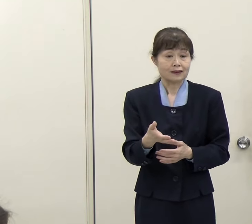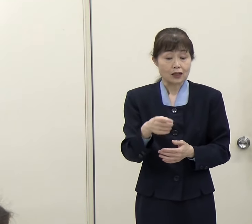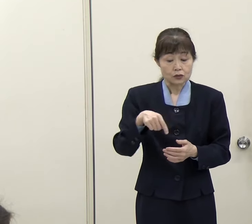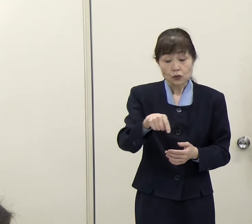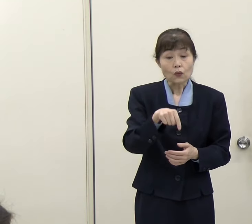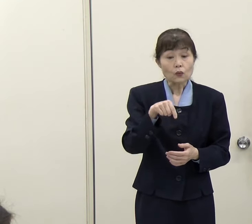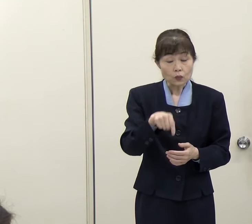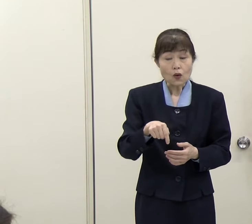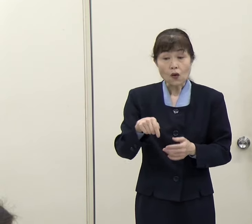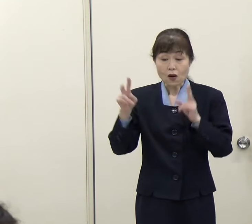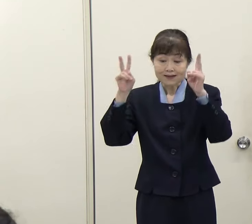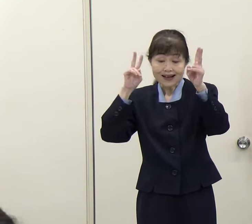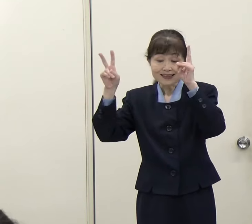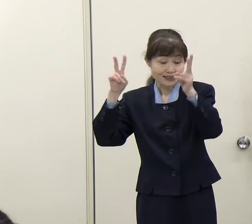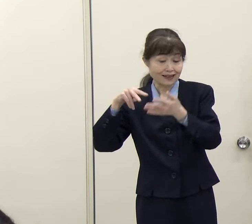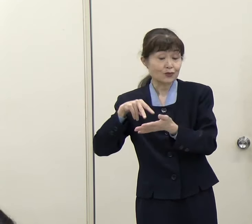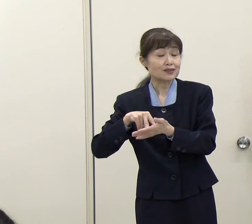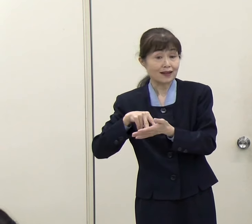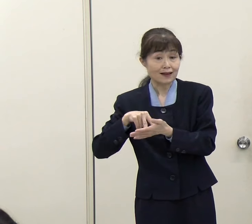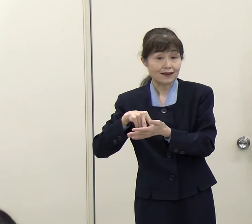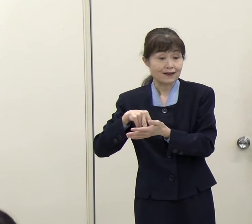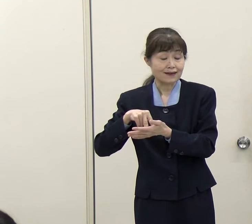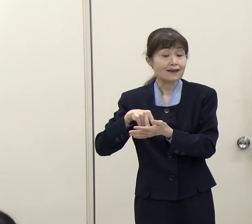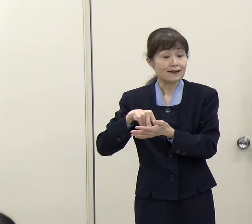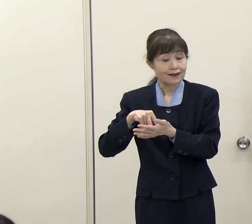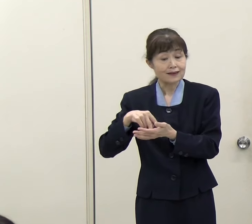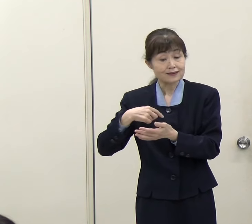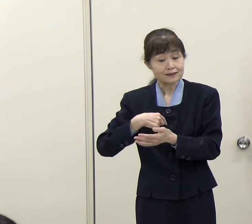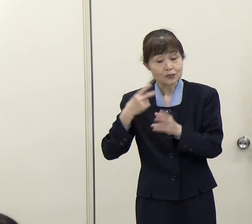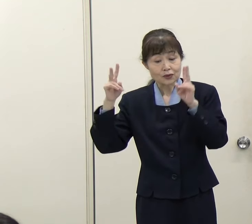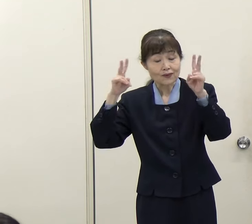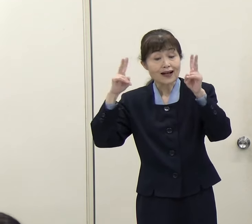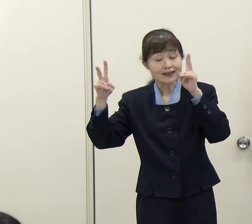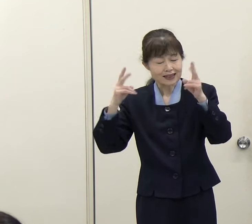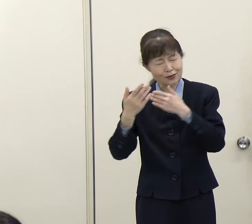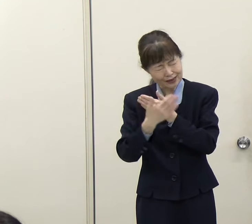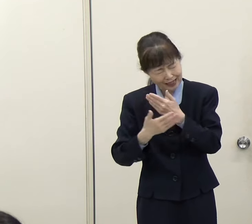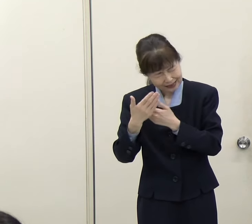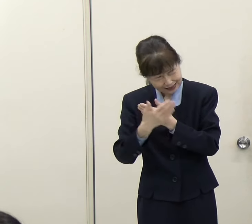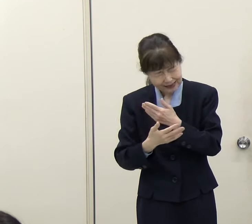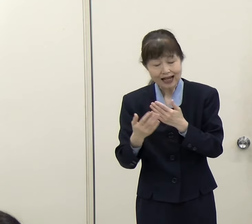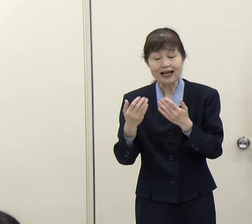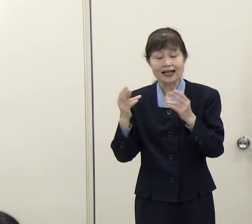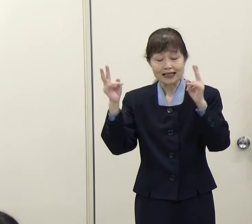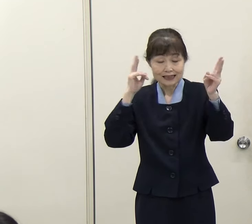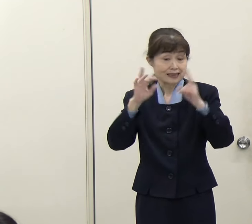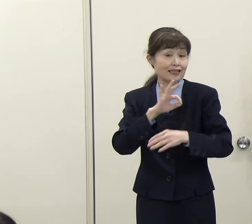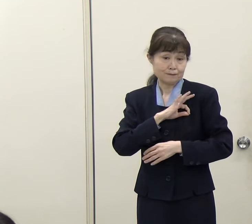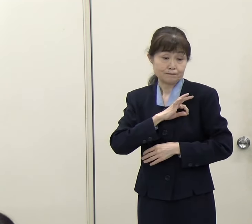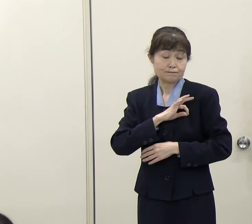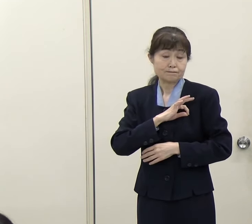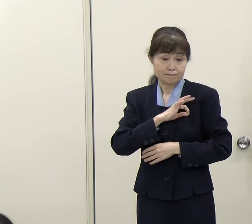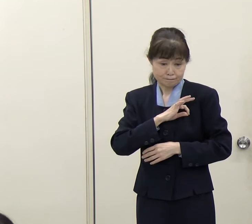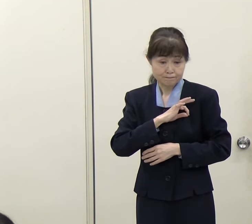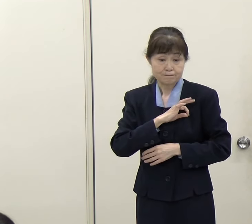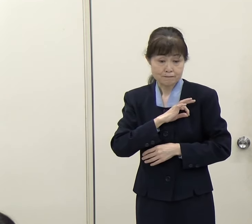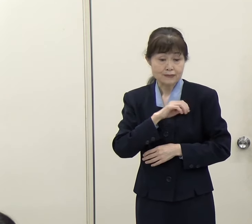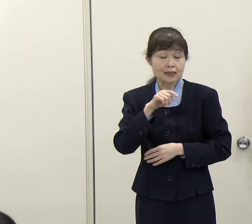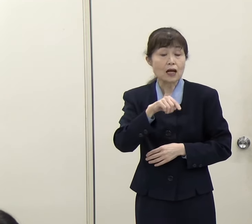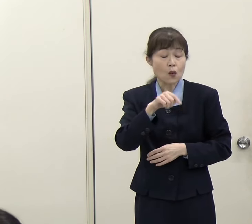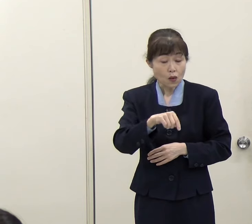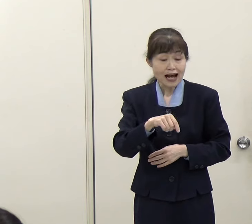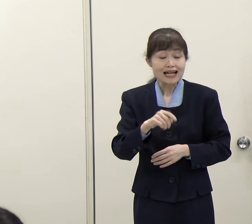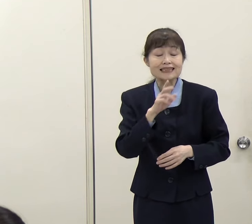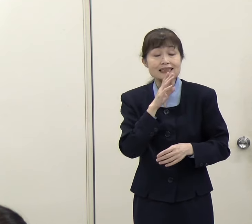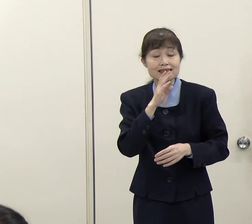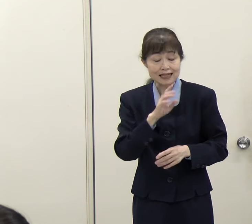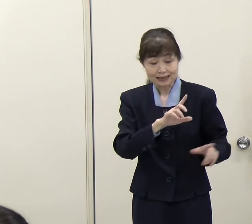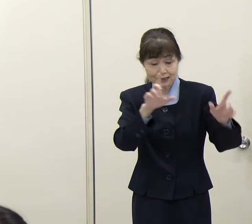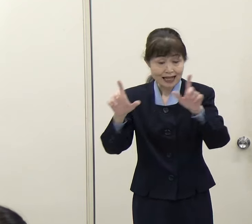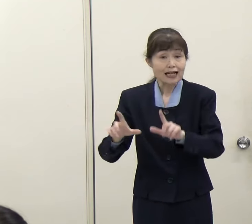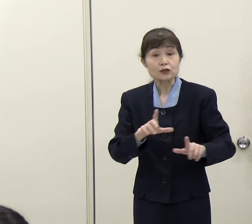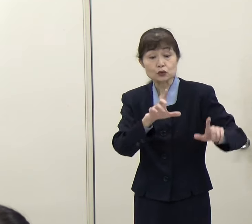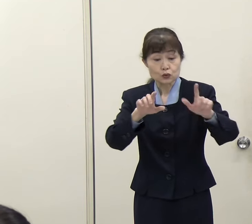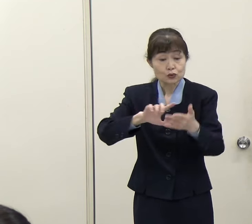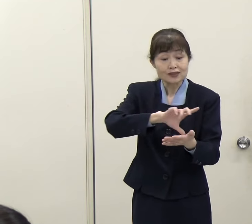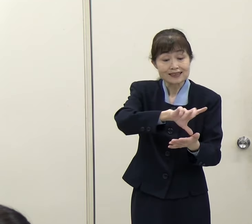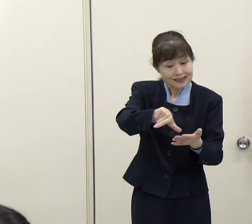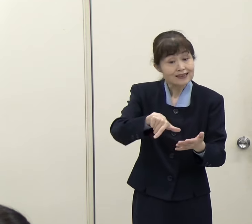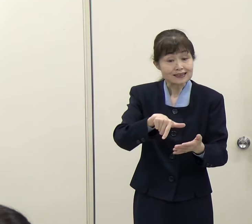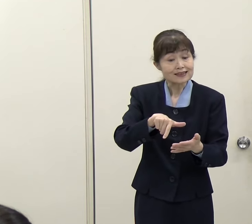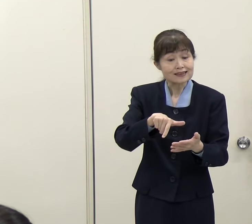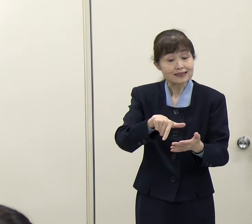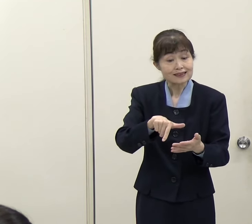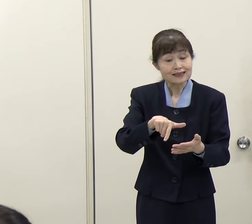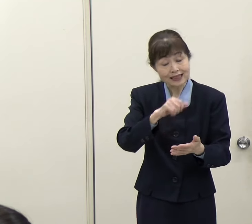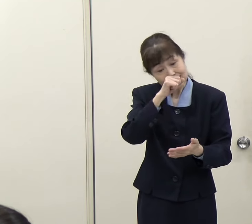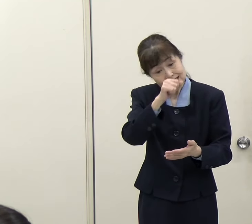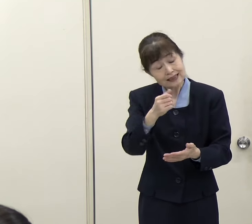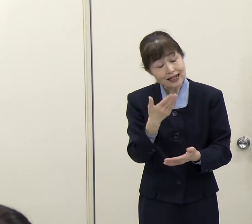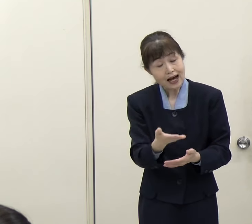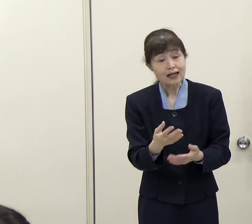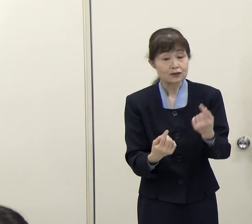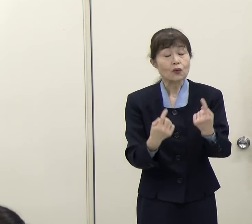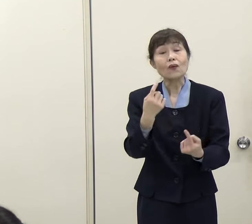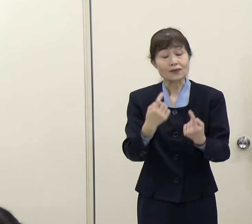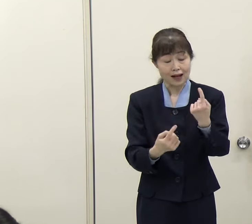企業として、自社の大切な社員を派遣し、住まわせる地域としてふさわしいかどうかということは大きな選択要素になっています。